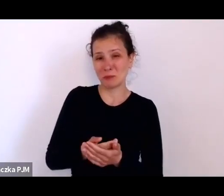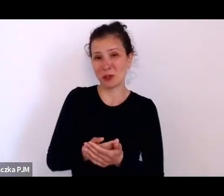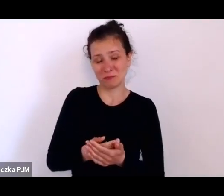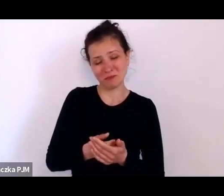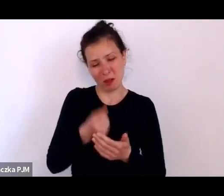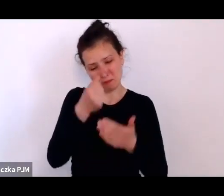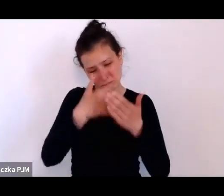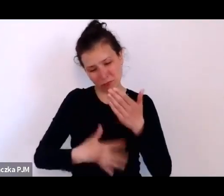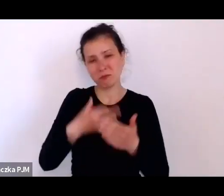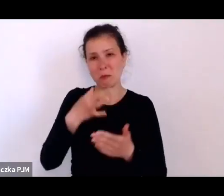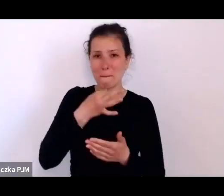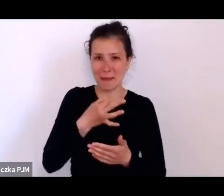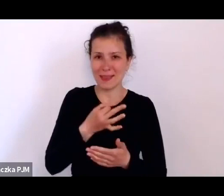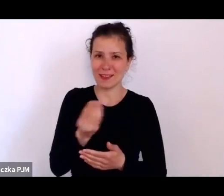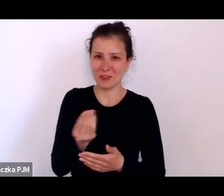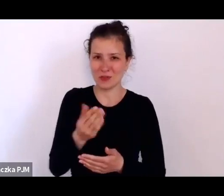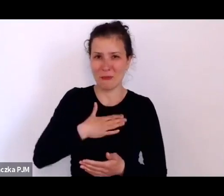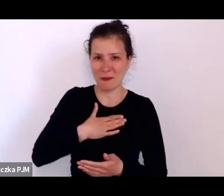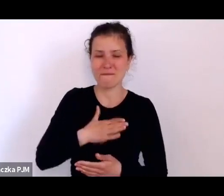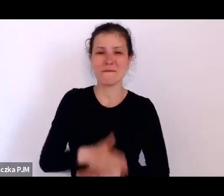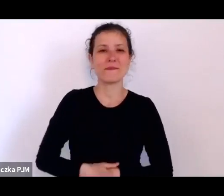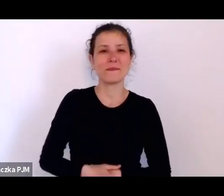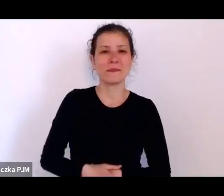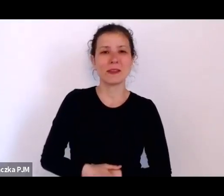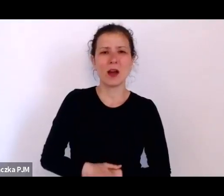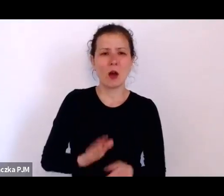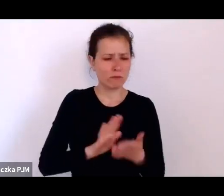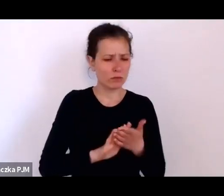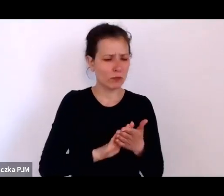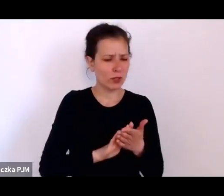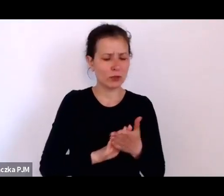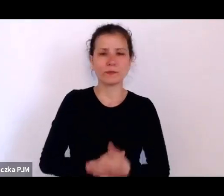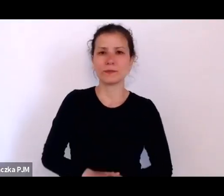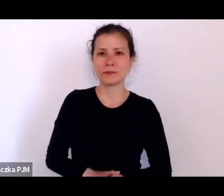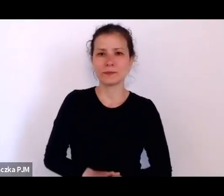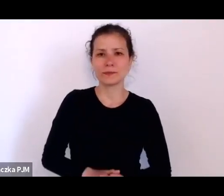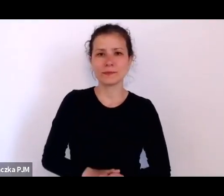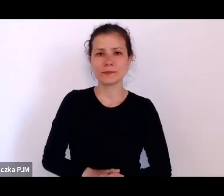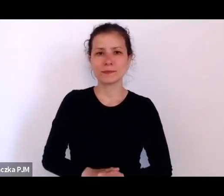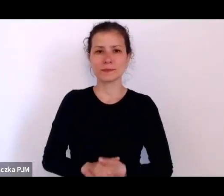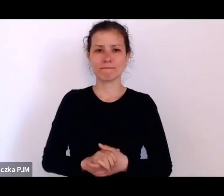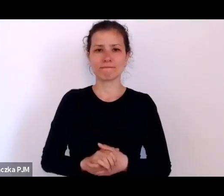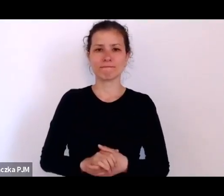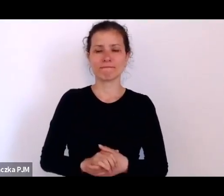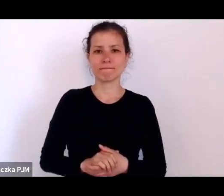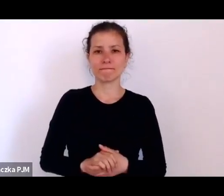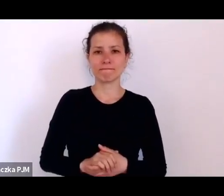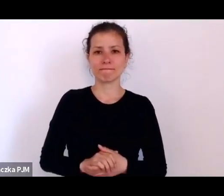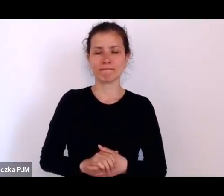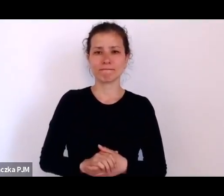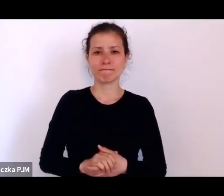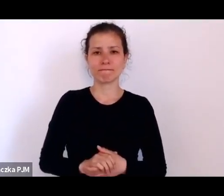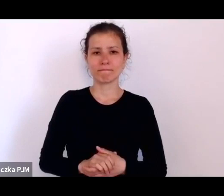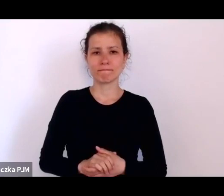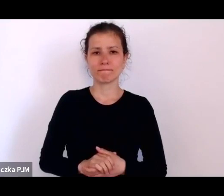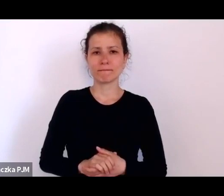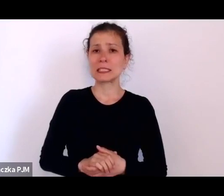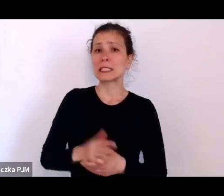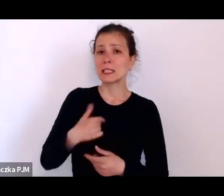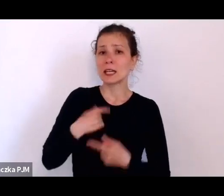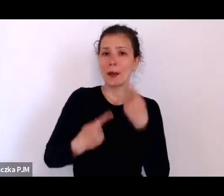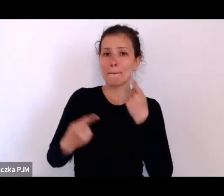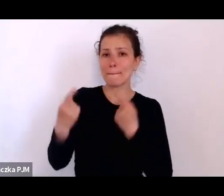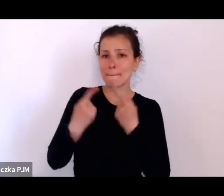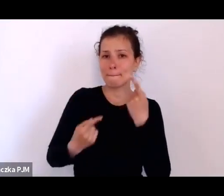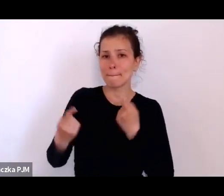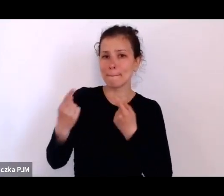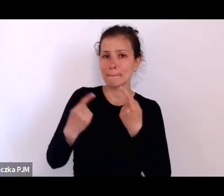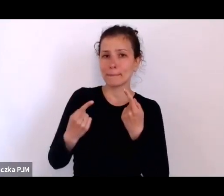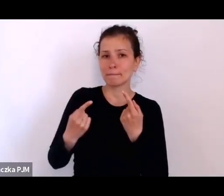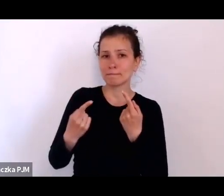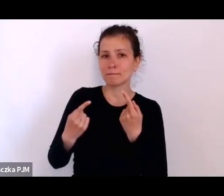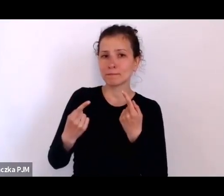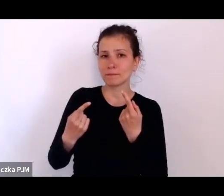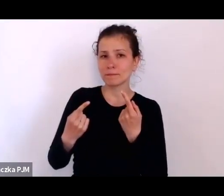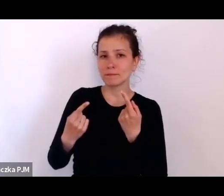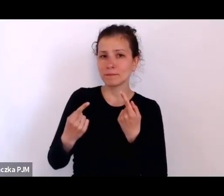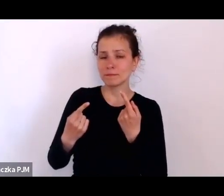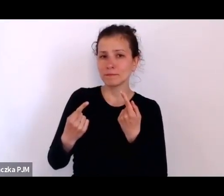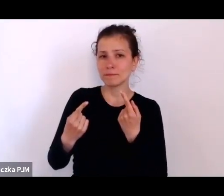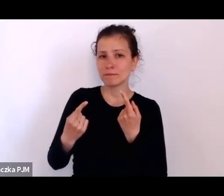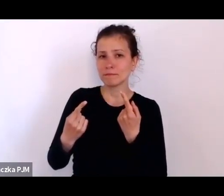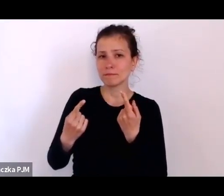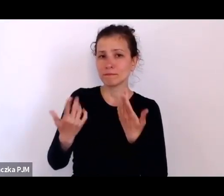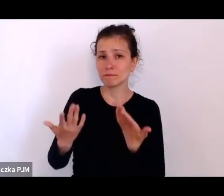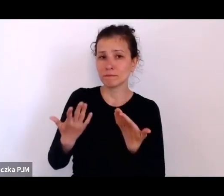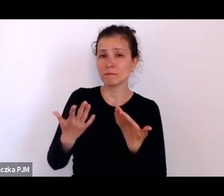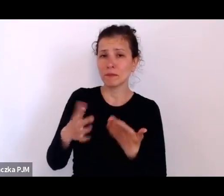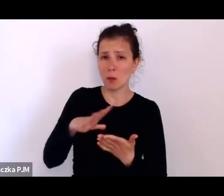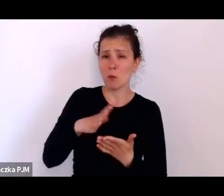a między innymi – o, przepraszam – myślę o tym właśnie, o czym już w sumie była kilka razy mowa, ale